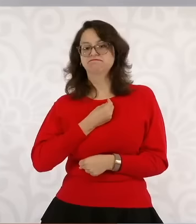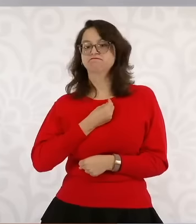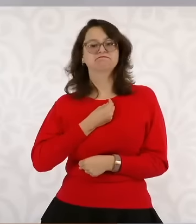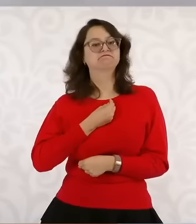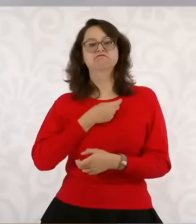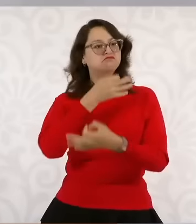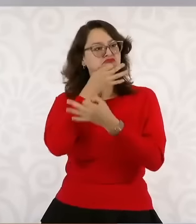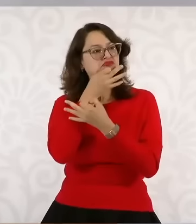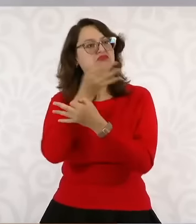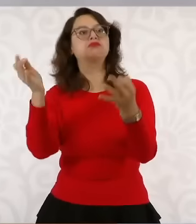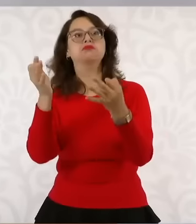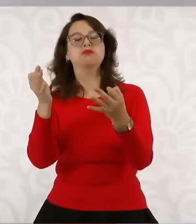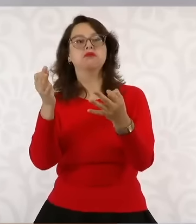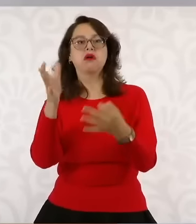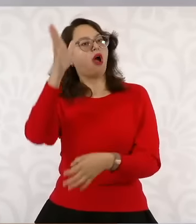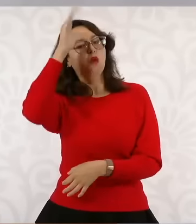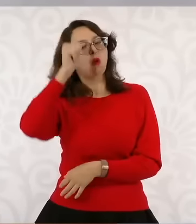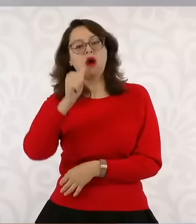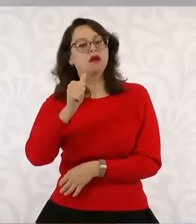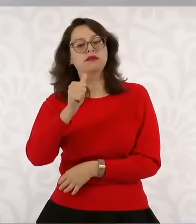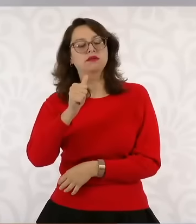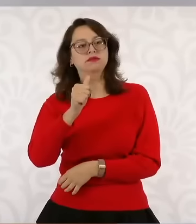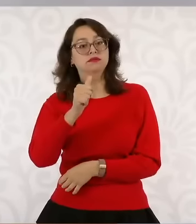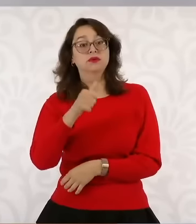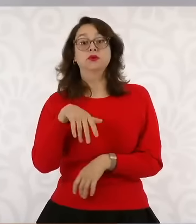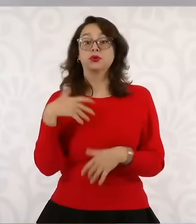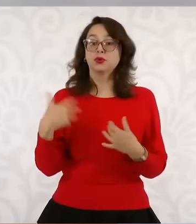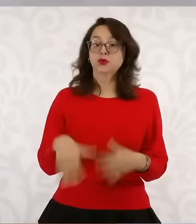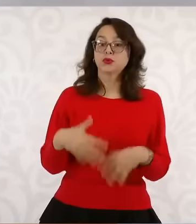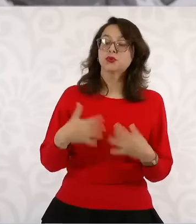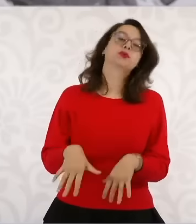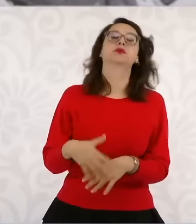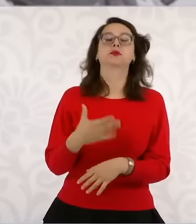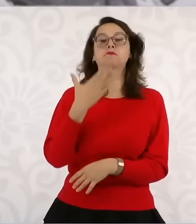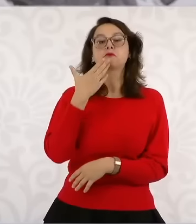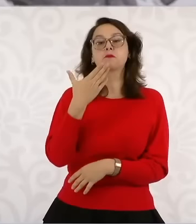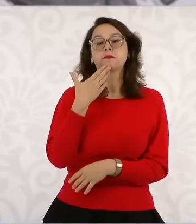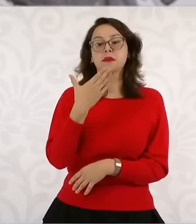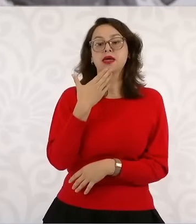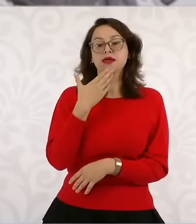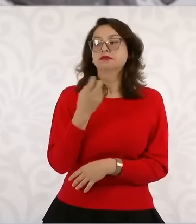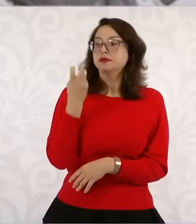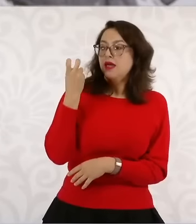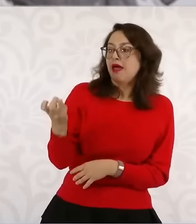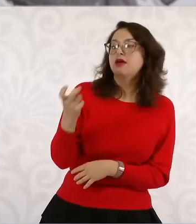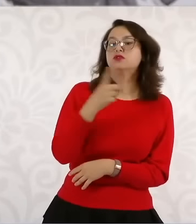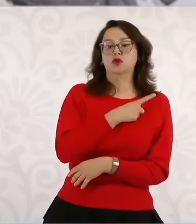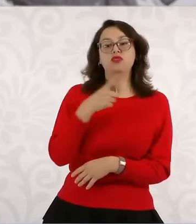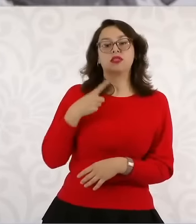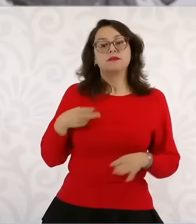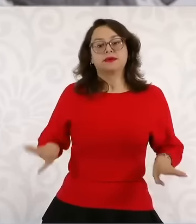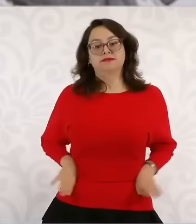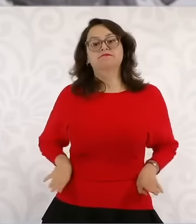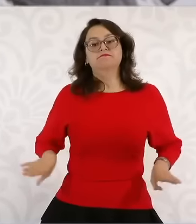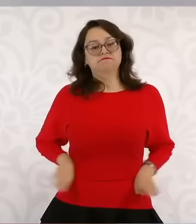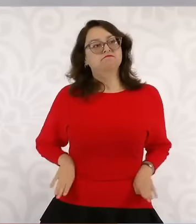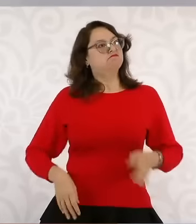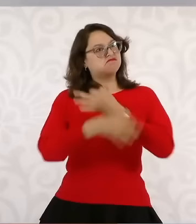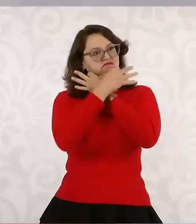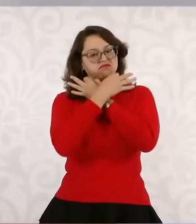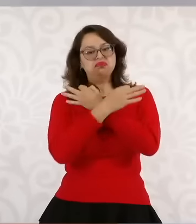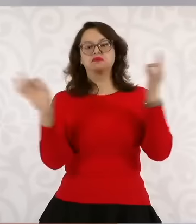estoy de acuerdo." Y me parece que es un ejemplo de cómo las mujeres debemos levantar la voz.